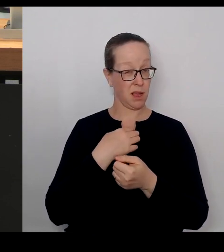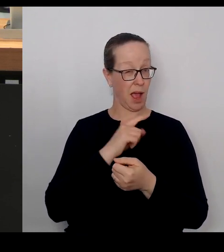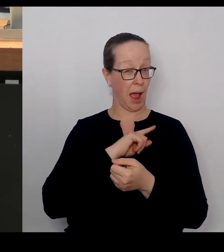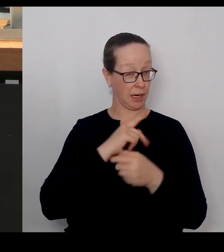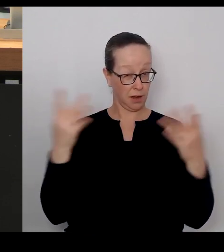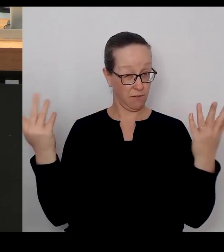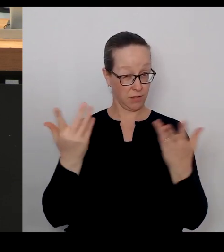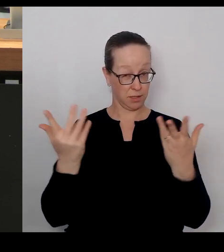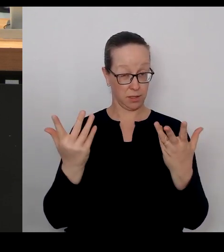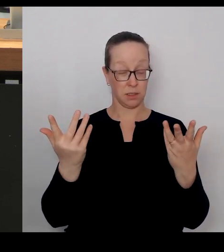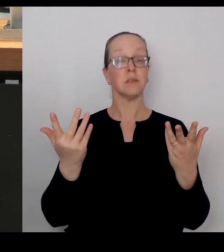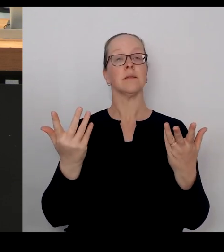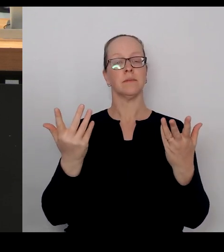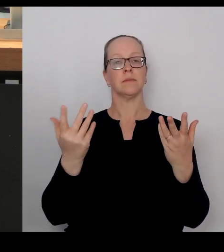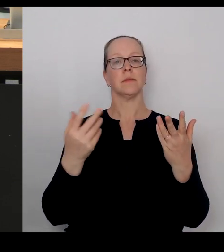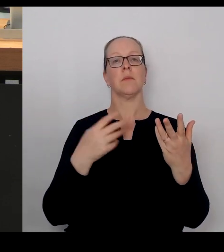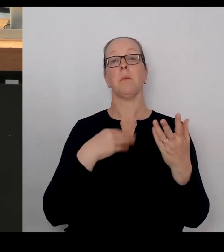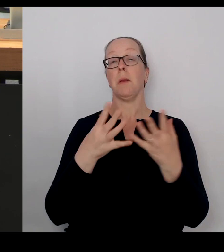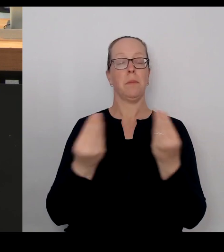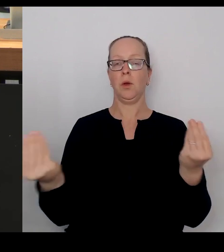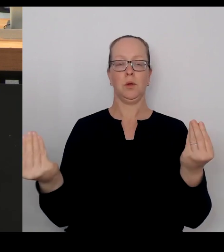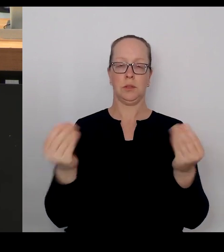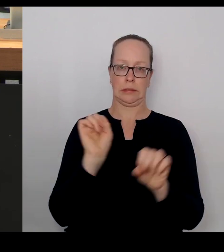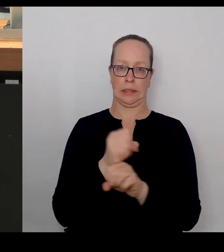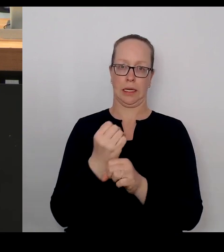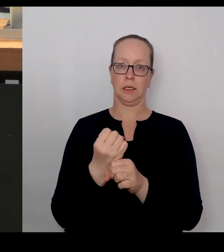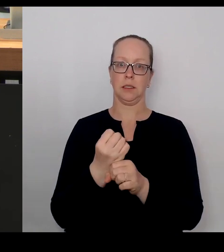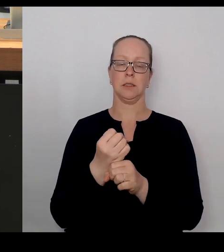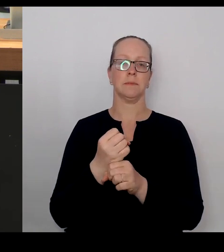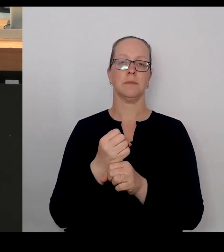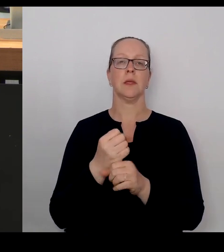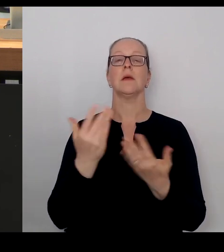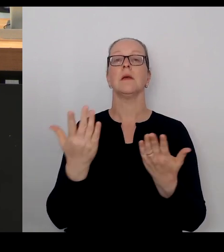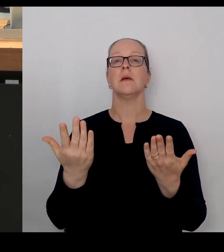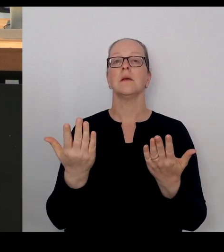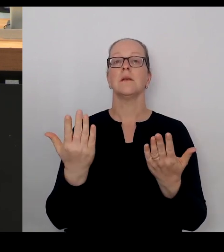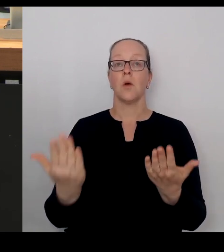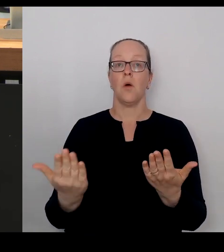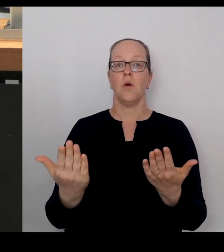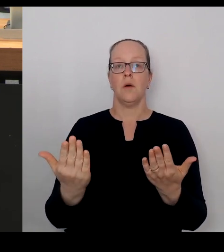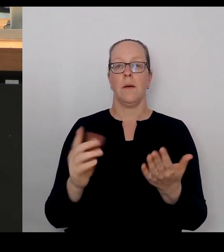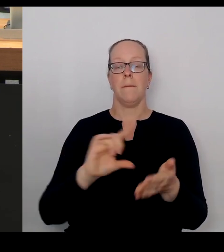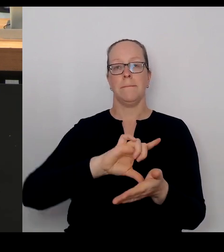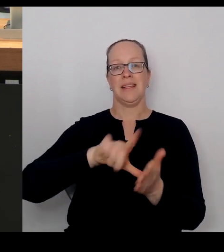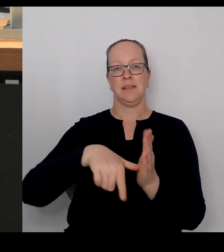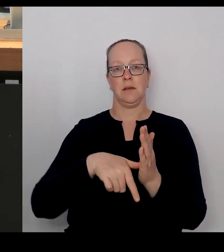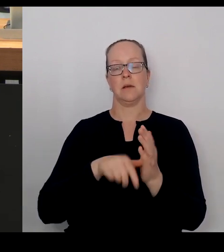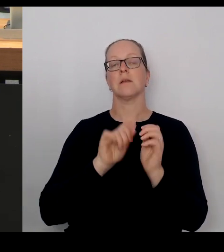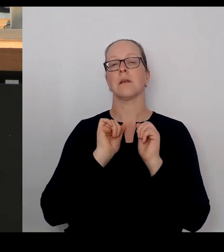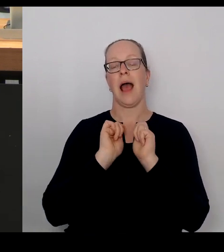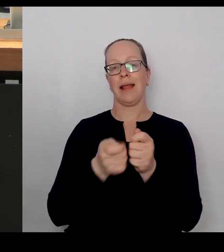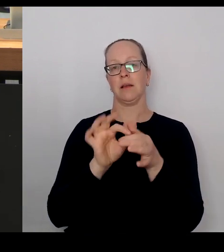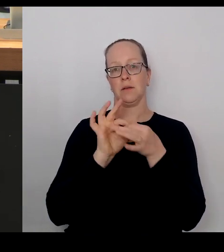von sechs Wochen für Anträge auf Hilfe zur Pflege die absolute Ausnahme. In der Regel dauert die Bearbeitung